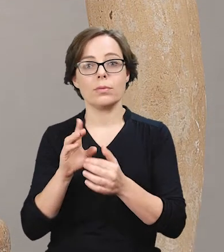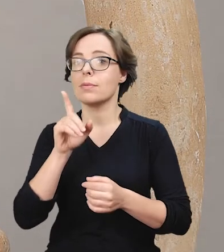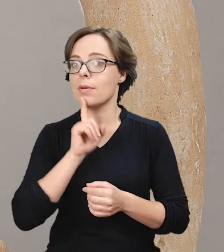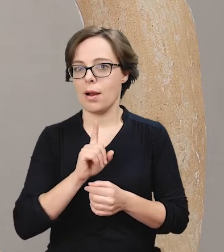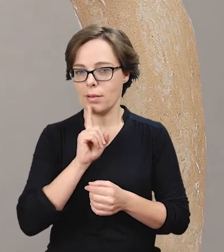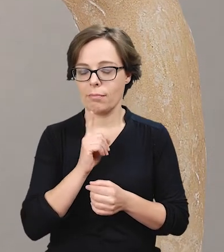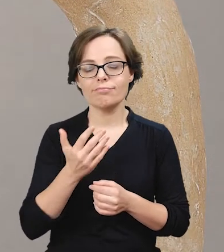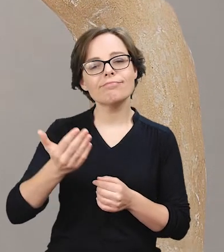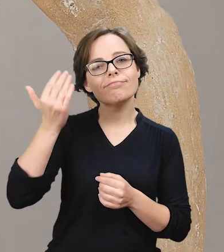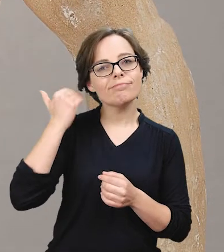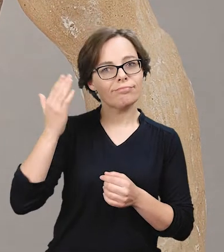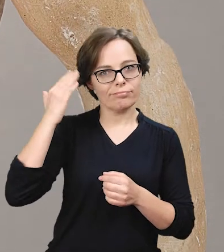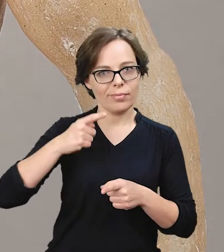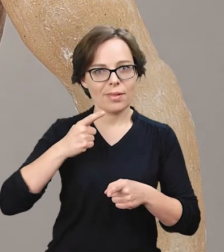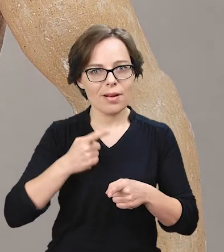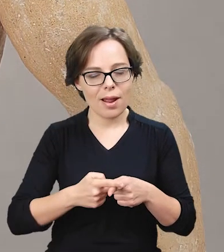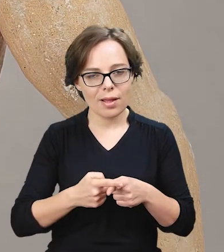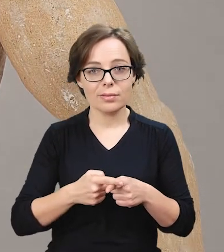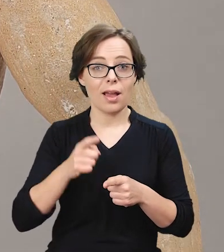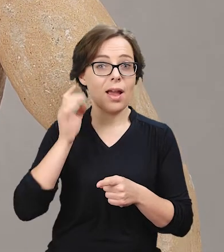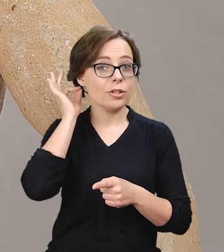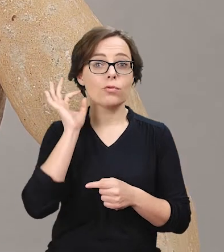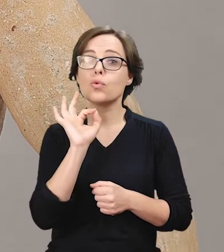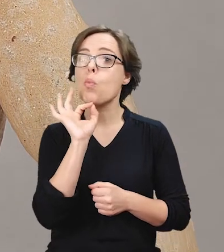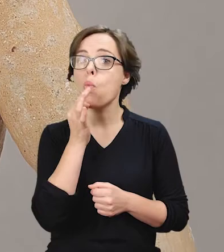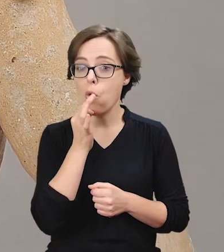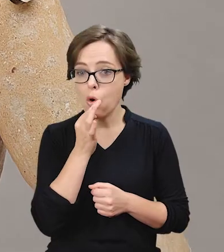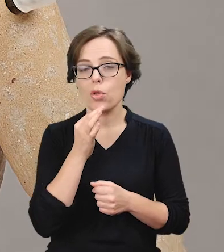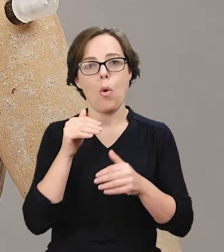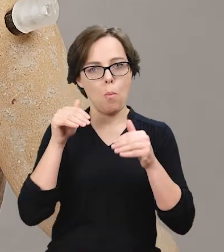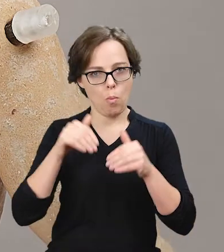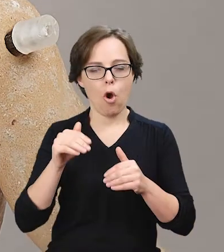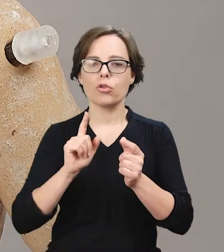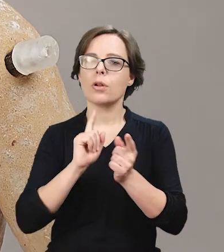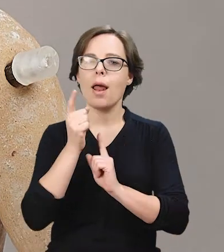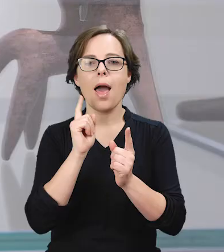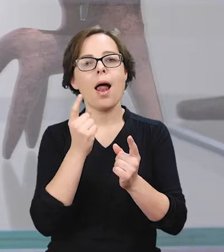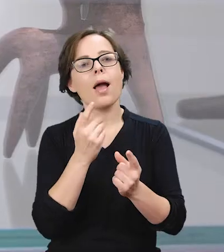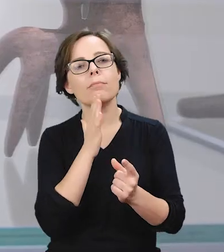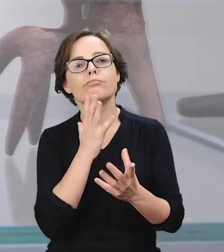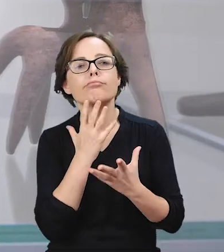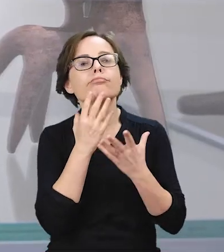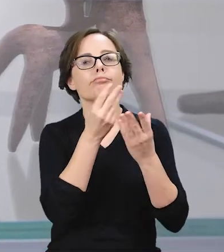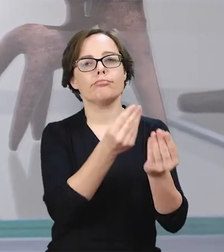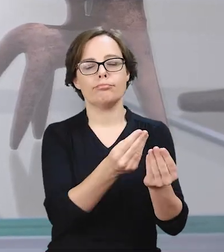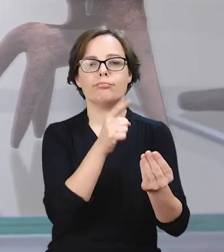W starożytnej Grecji, młode dziewczęta, mogły je składać w ofierze Artemidzie